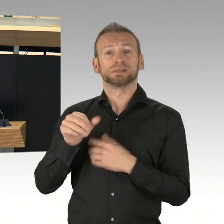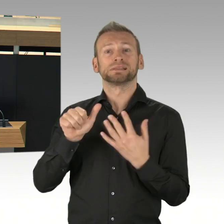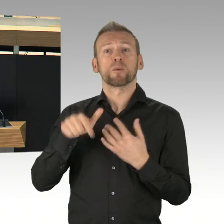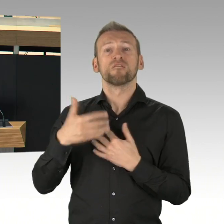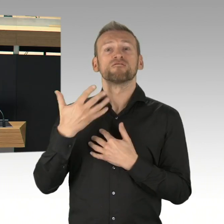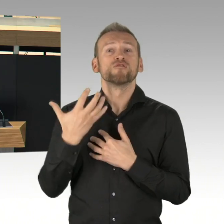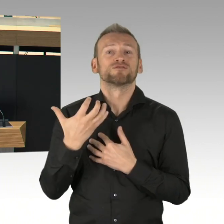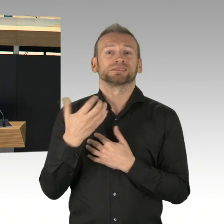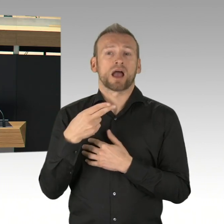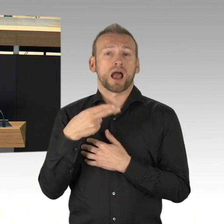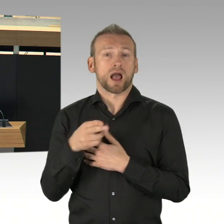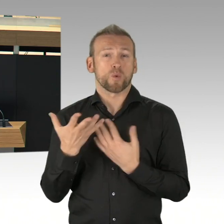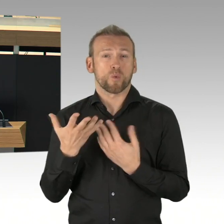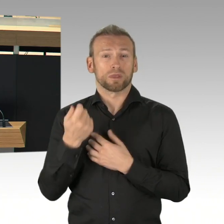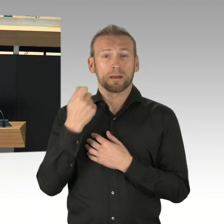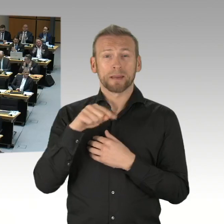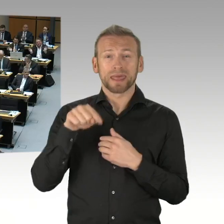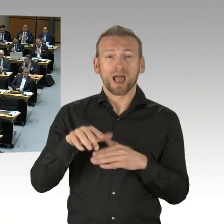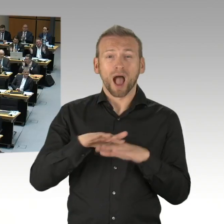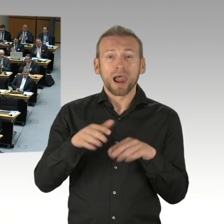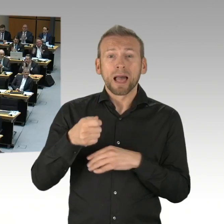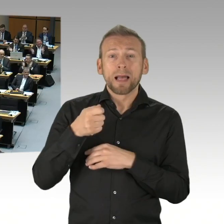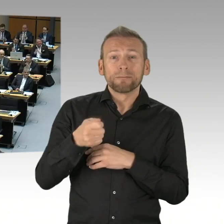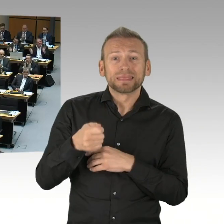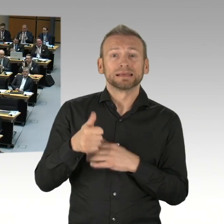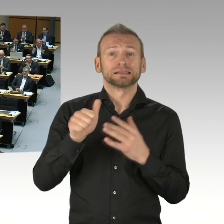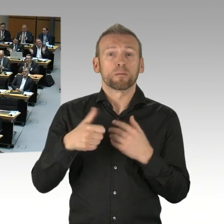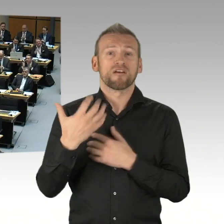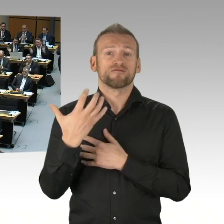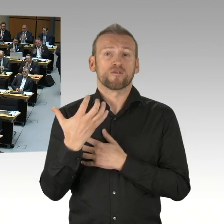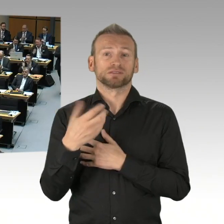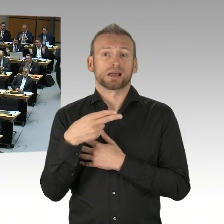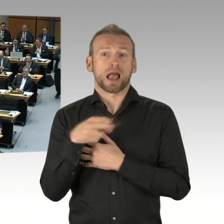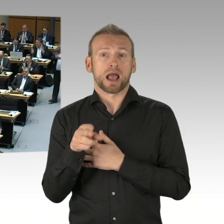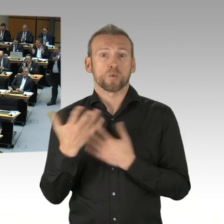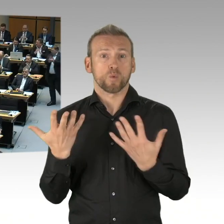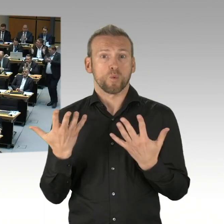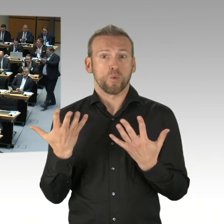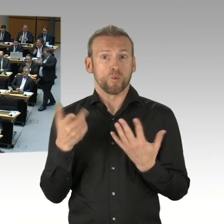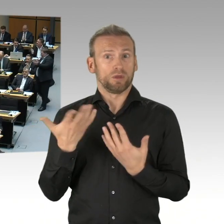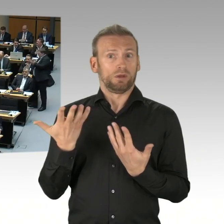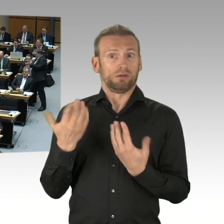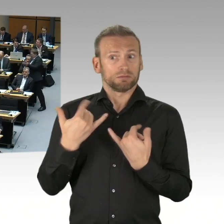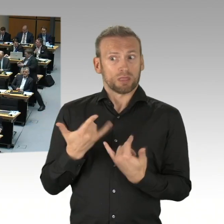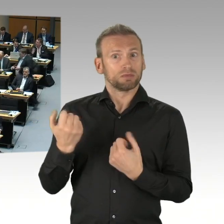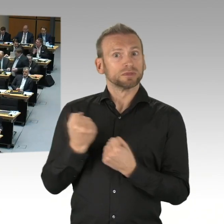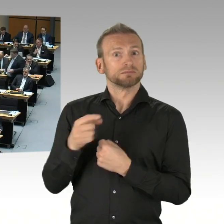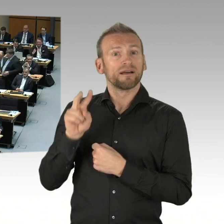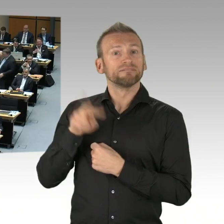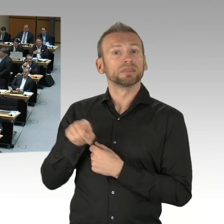(Beifall) (Präsidium) Wollen Sie erwidern Frau Schmidberger?